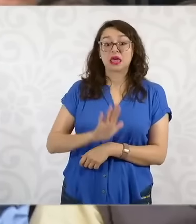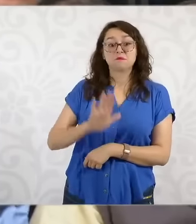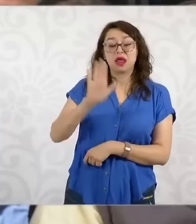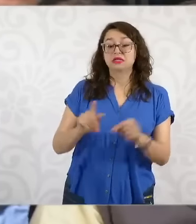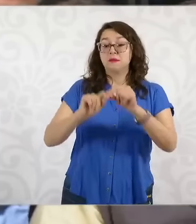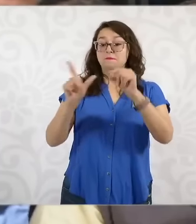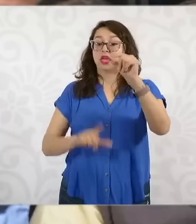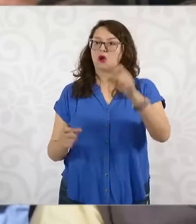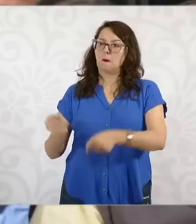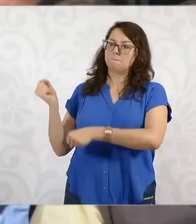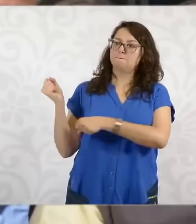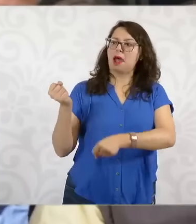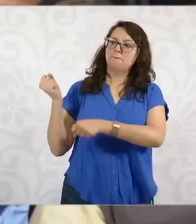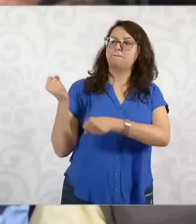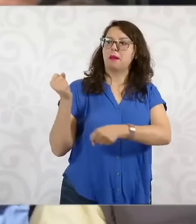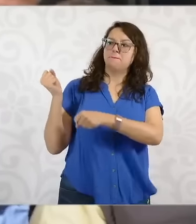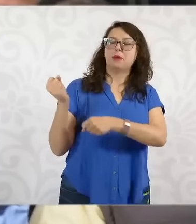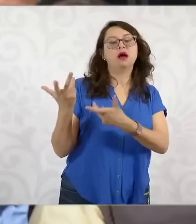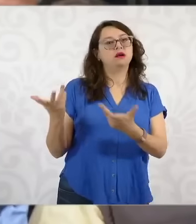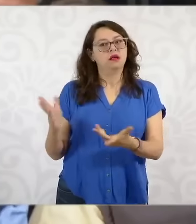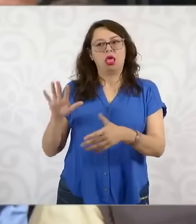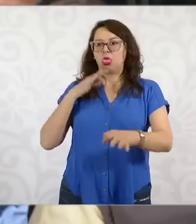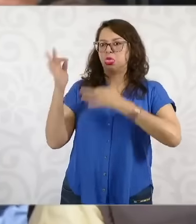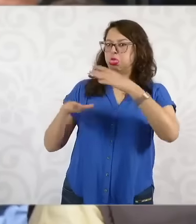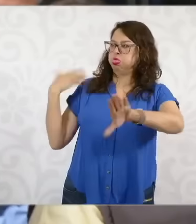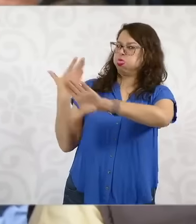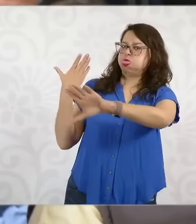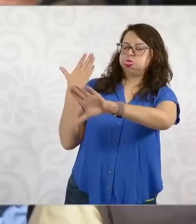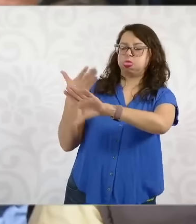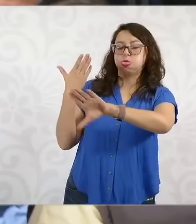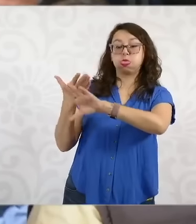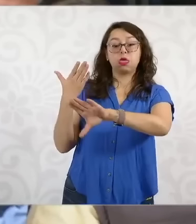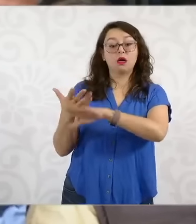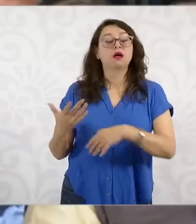con apoyo de estos medios de comunicación. Y mencionaba usted también el caso de algunos